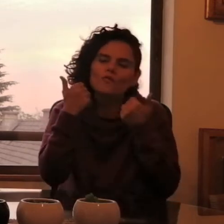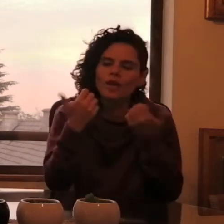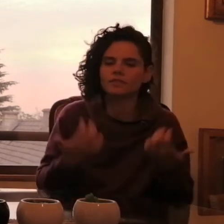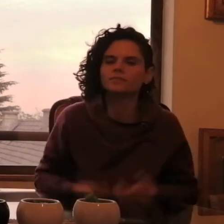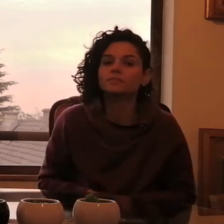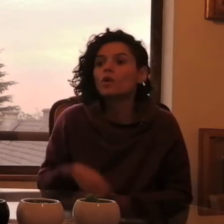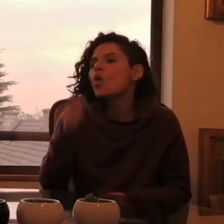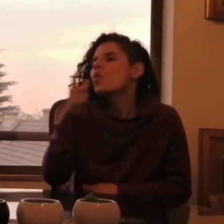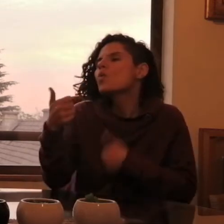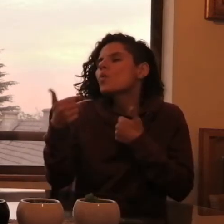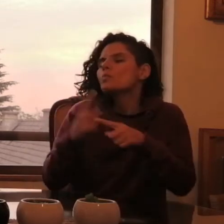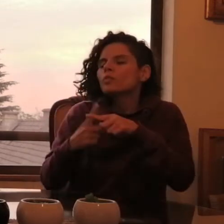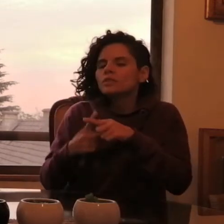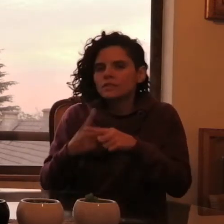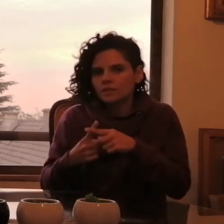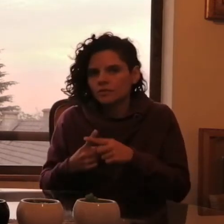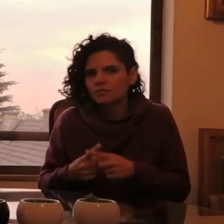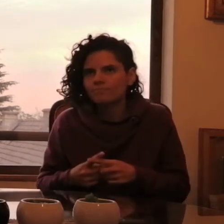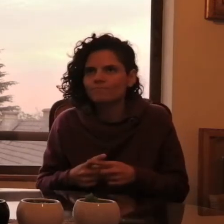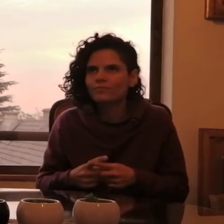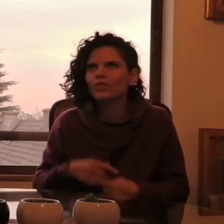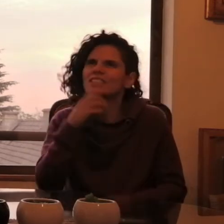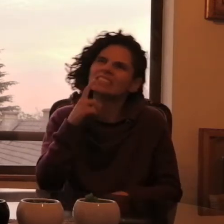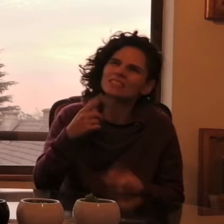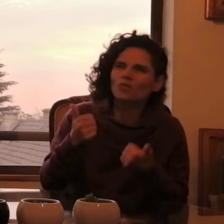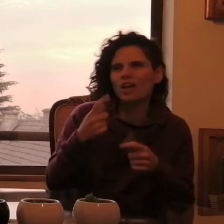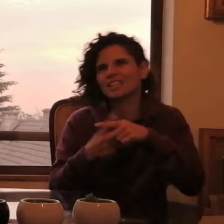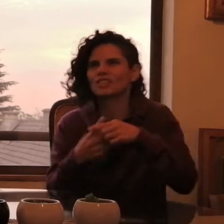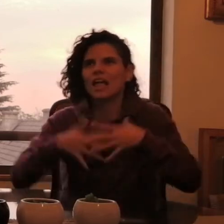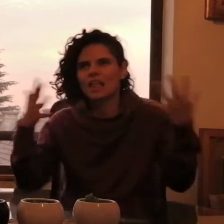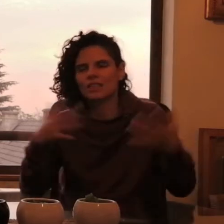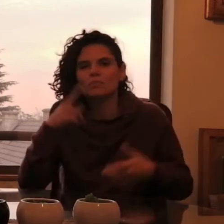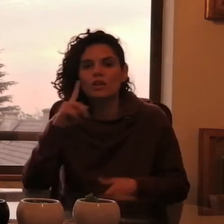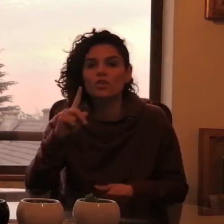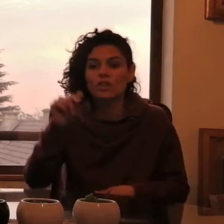que bueno nose si tan bueno, pero en el fondo Endesa no sé yo tenía